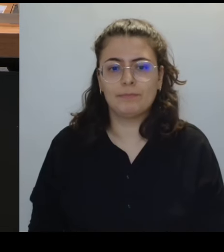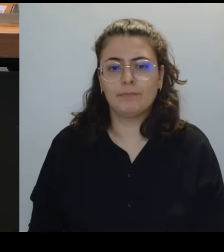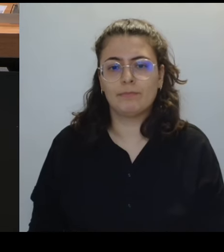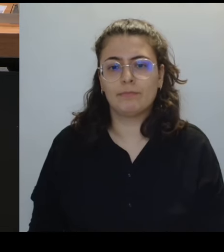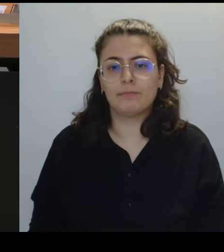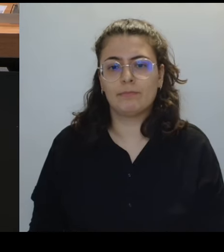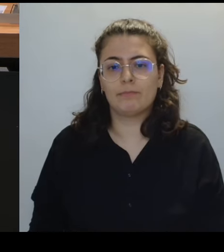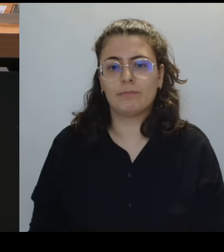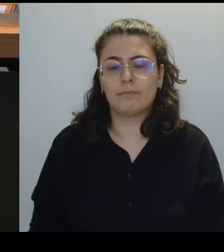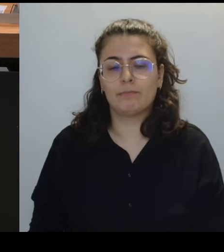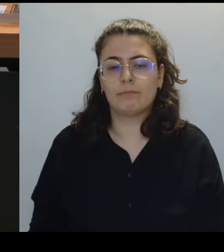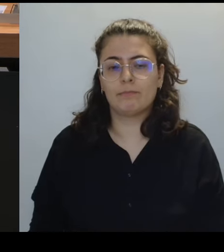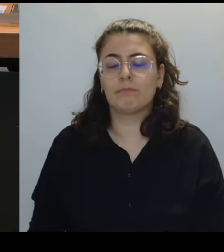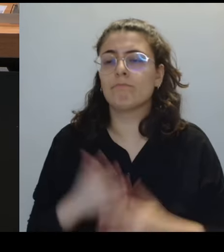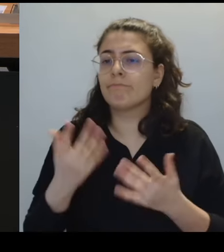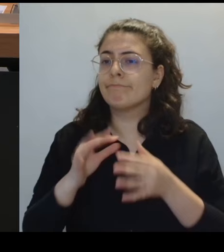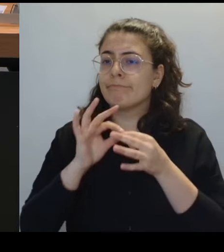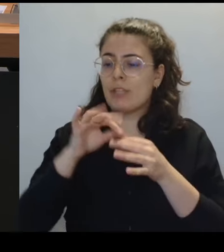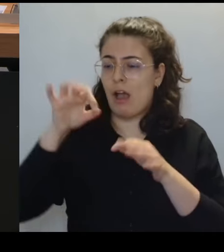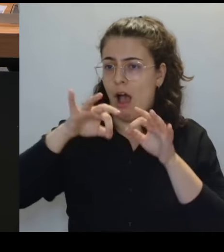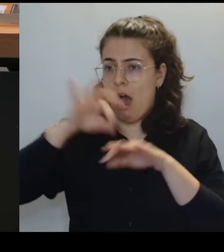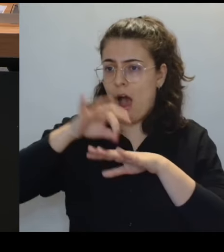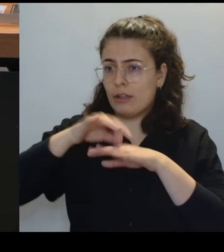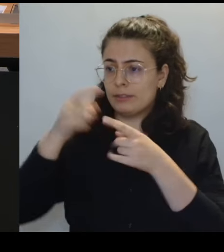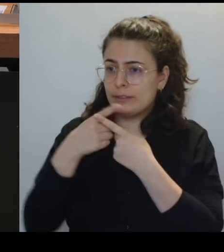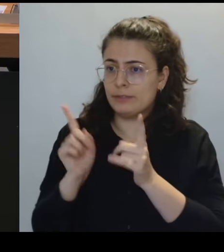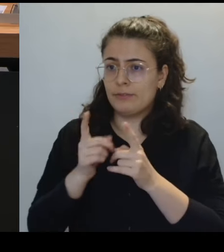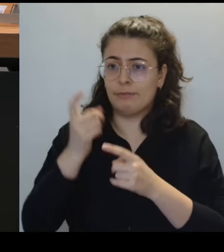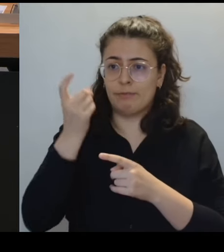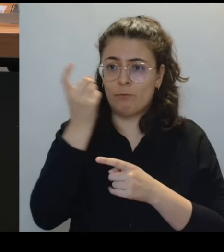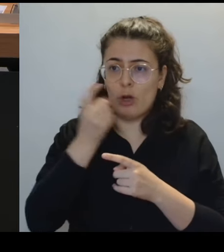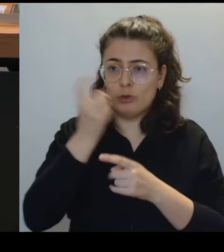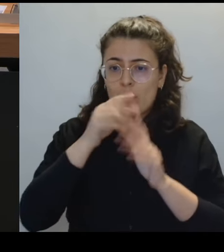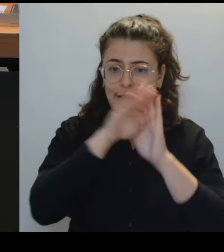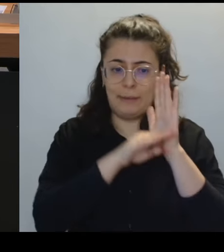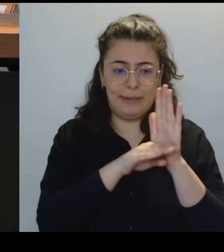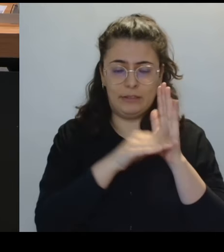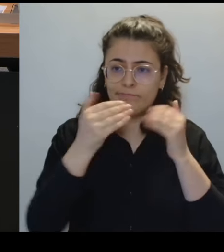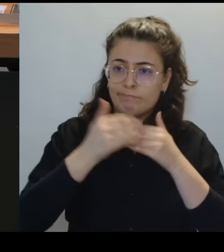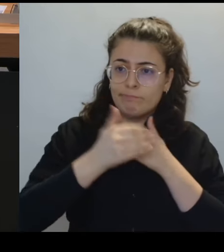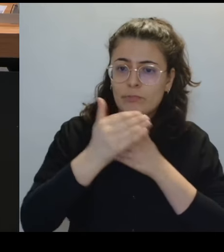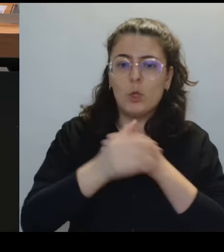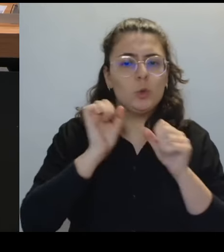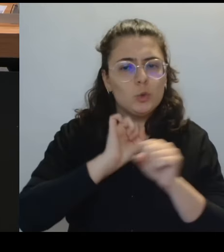stattfinden, müssen Gesundheitsförderung und Präventionsmaßnahmen auch bei den Menschen ankommen.